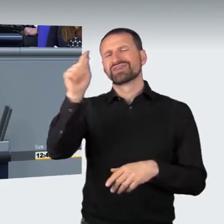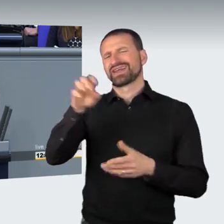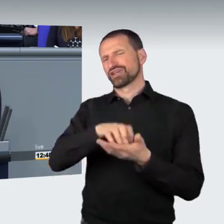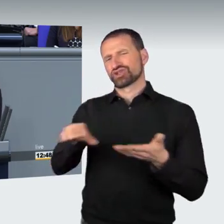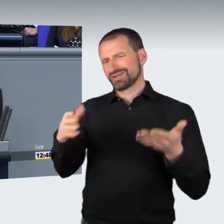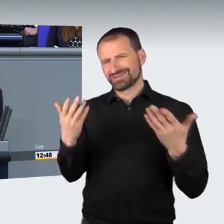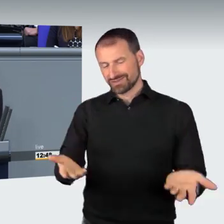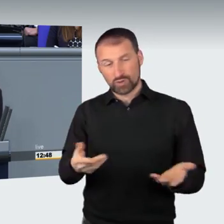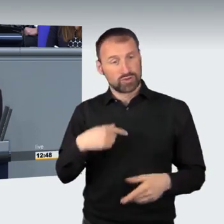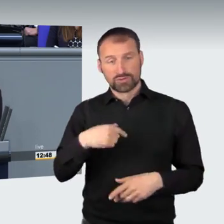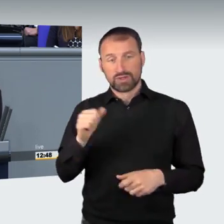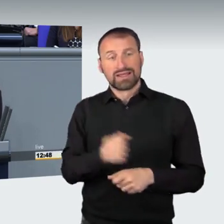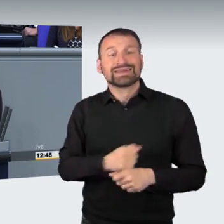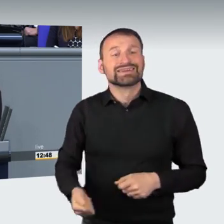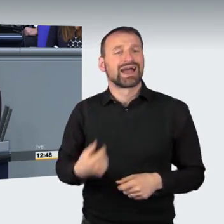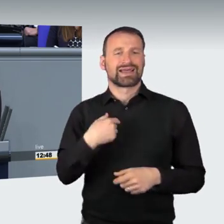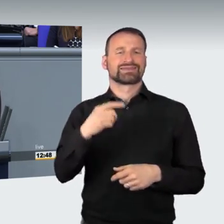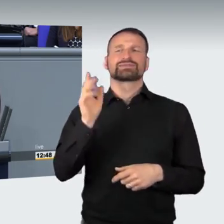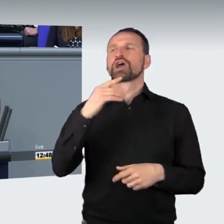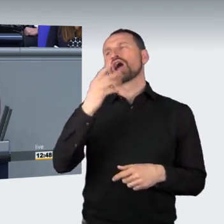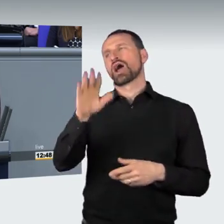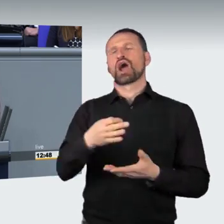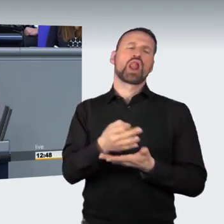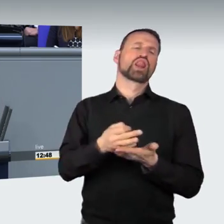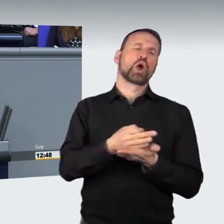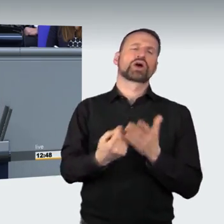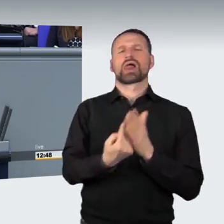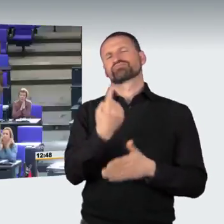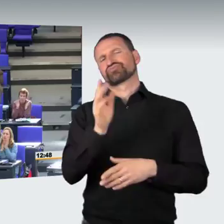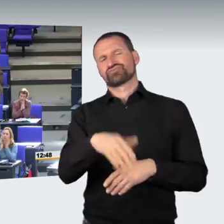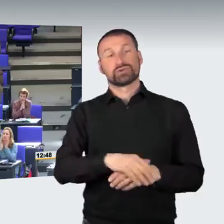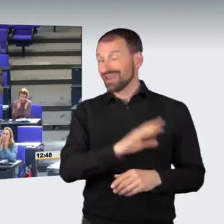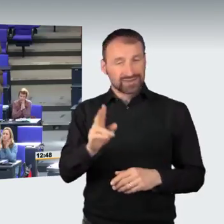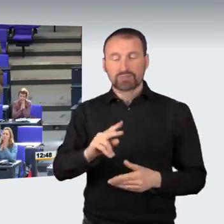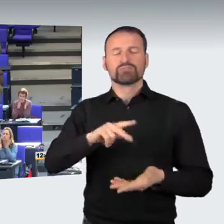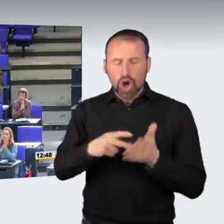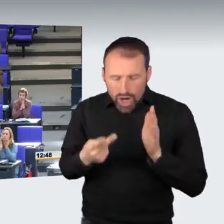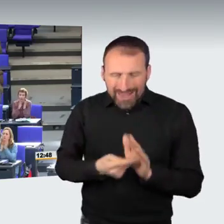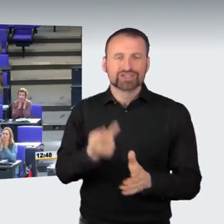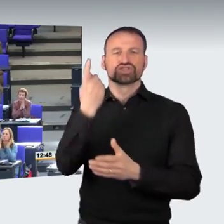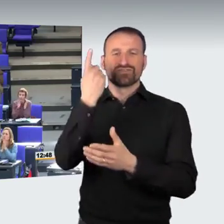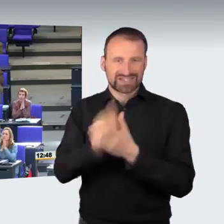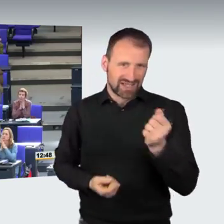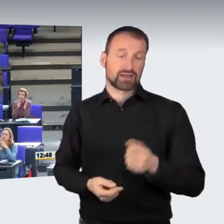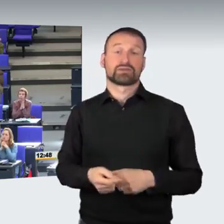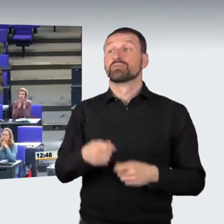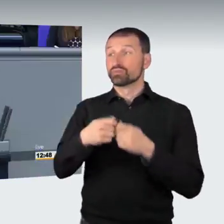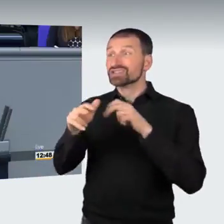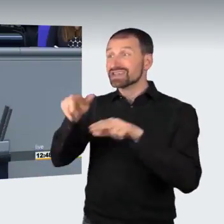um politisches Versagen, das bei der Bundesregierung losgeht. Das kann nicht so bleiben. (Applaus)